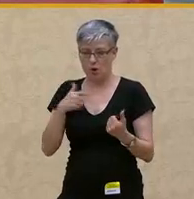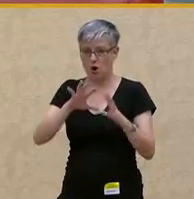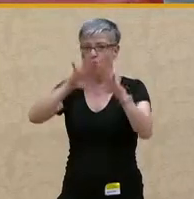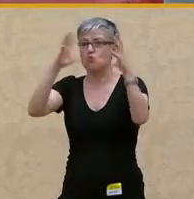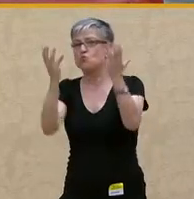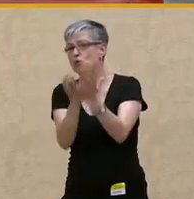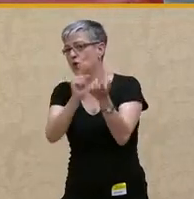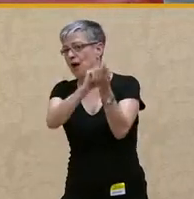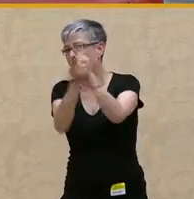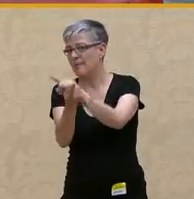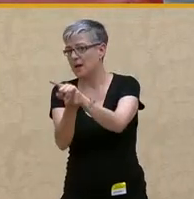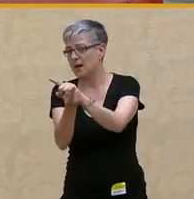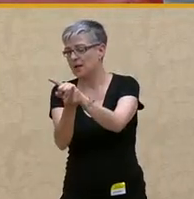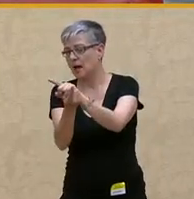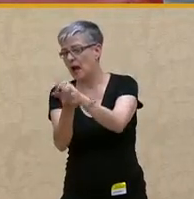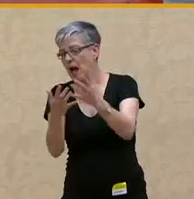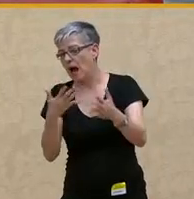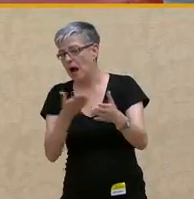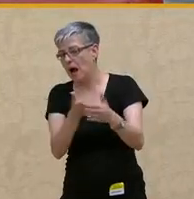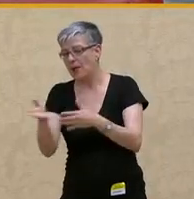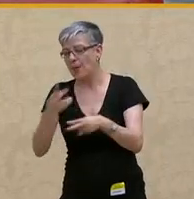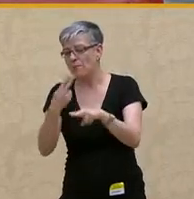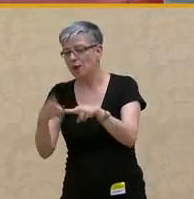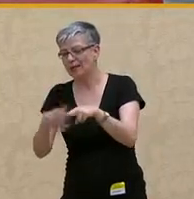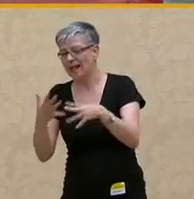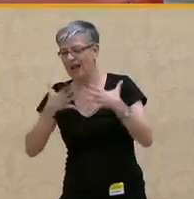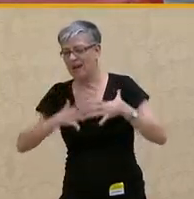van a cambiar los mundos hacia políticas que quieren cambiar los cuerpos también. En ese